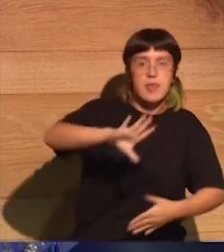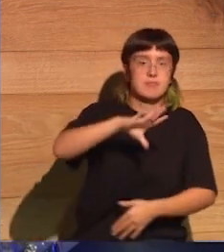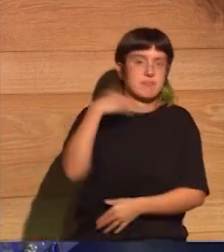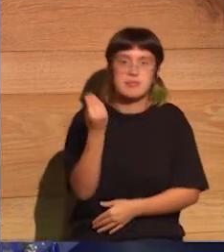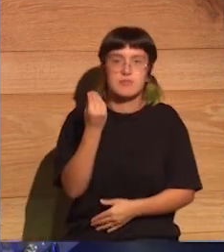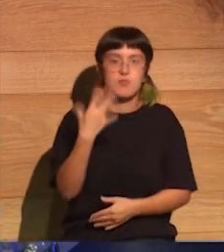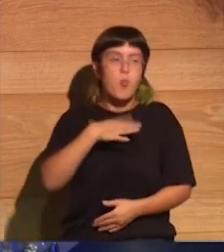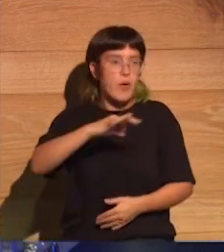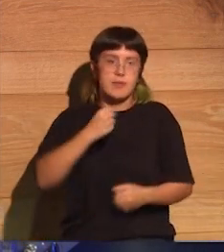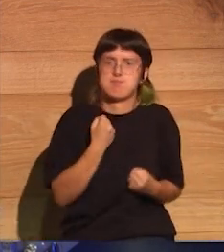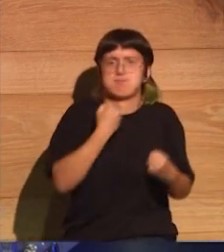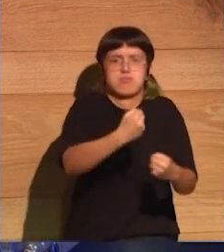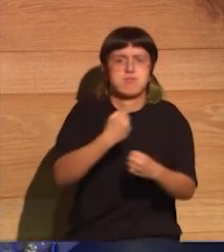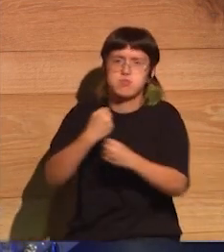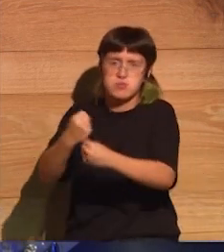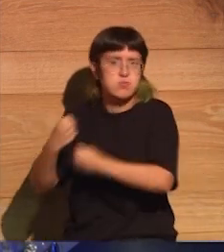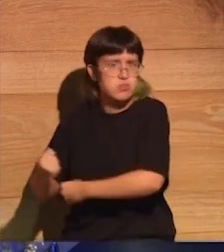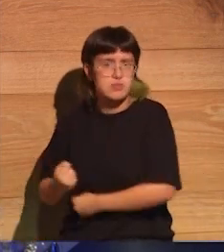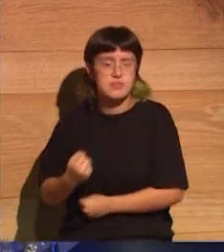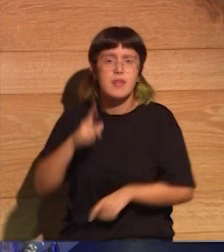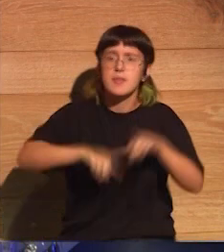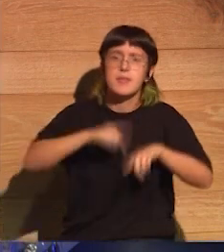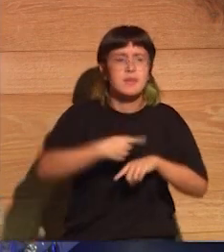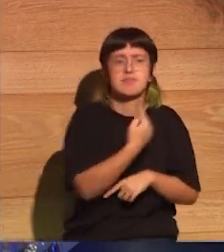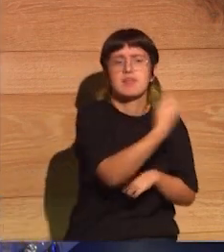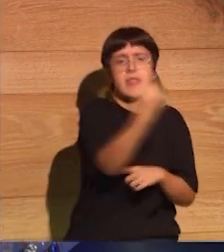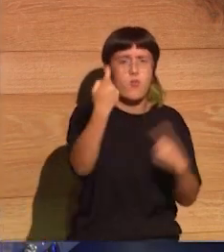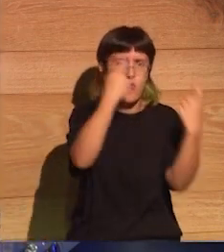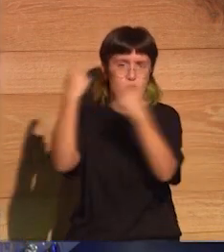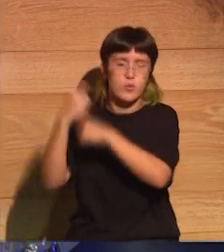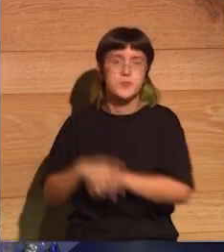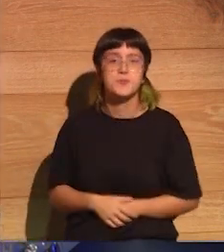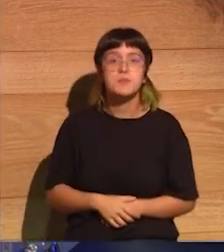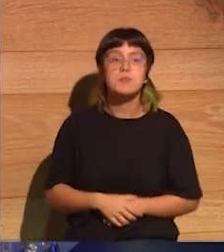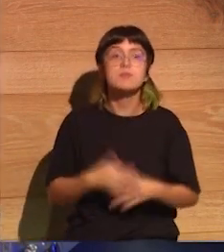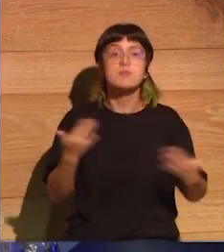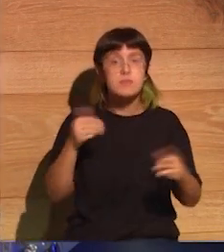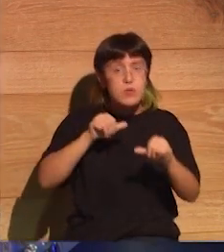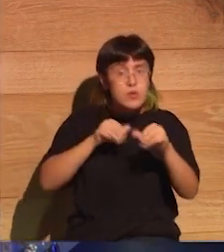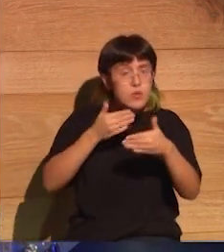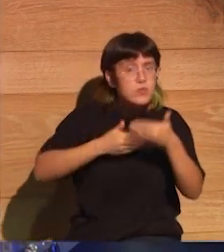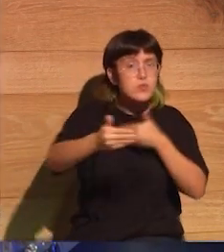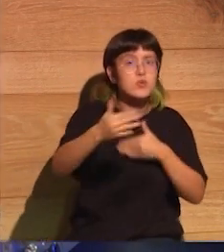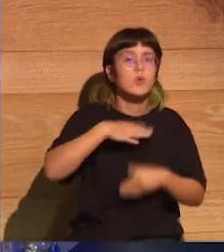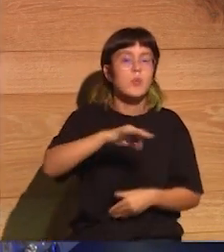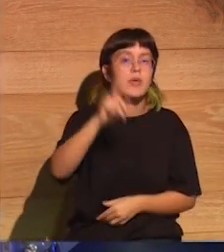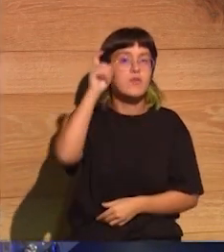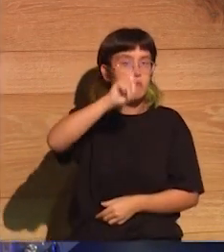todas las capacidades de cada uno de los alumnos. Por supuesto, en el futuro veremos a los profesores asistidos por